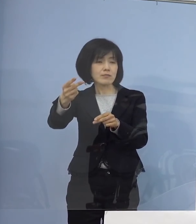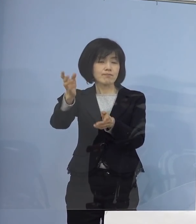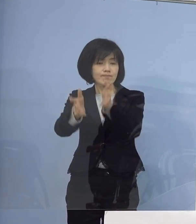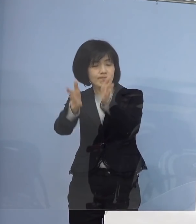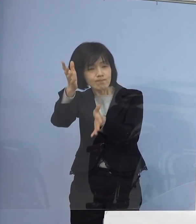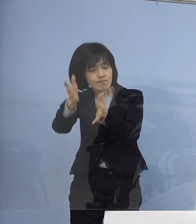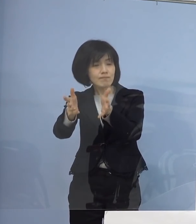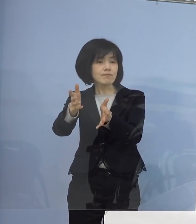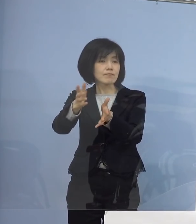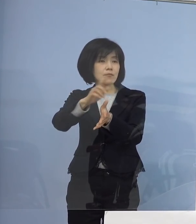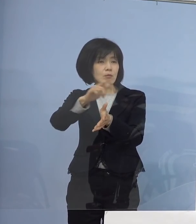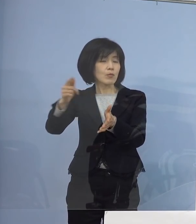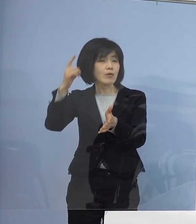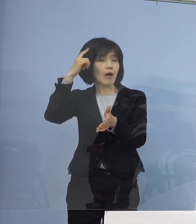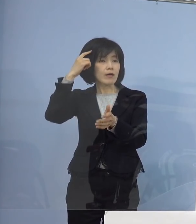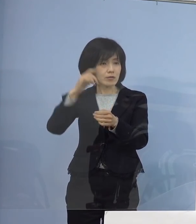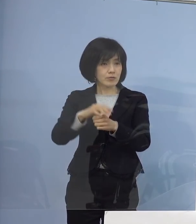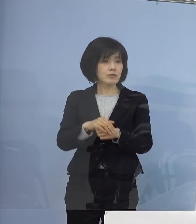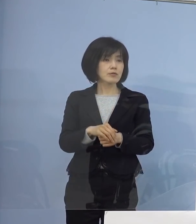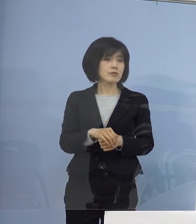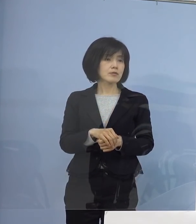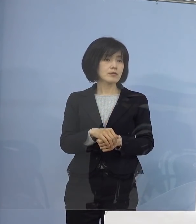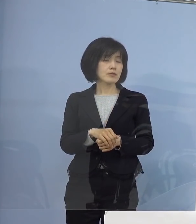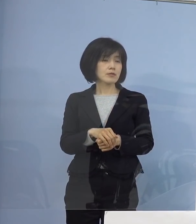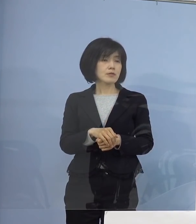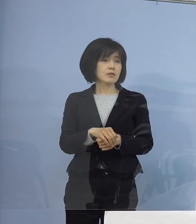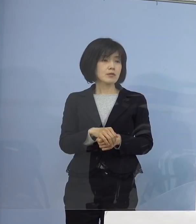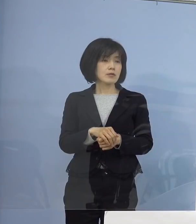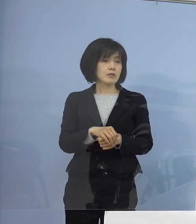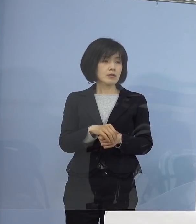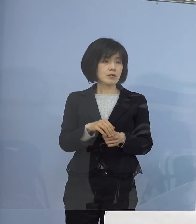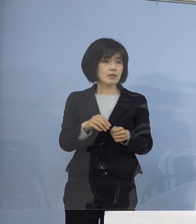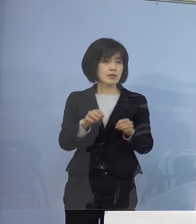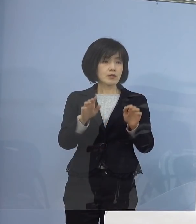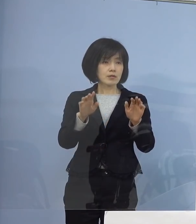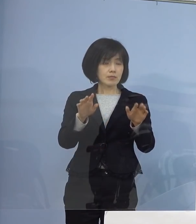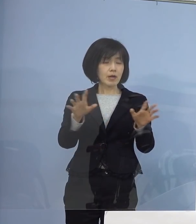要素としては今申し上げたようなものを 総合的に対応していくと